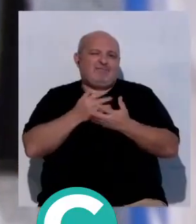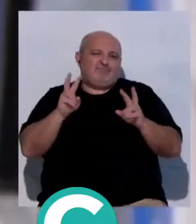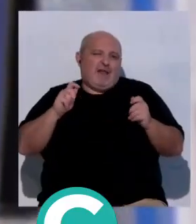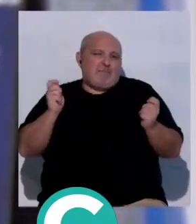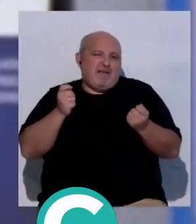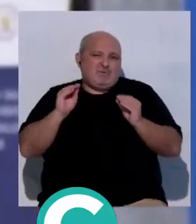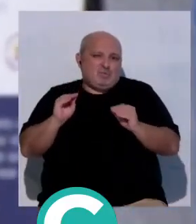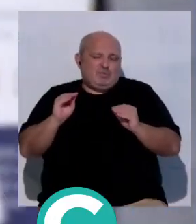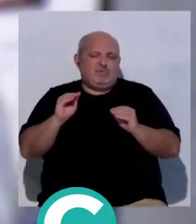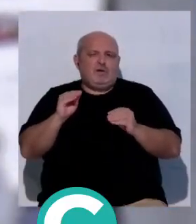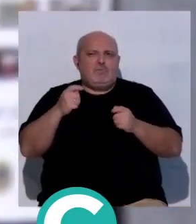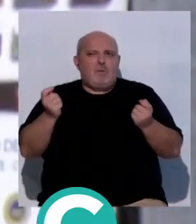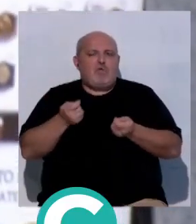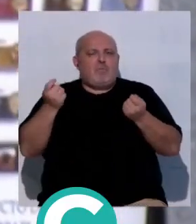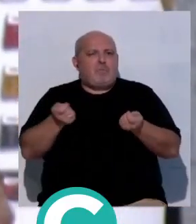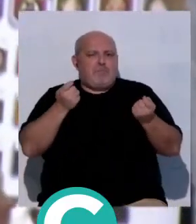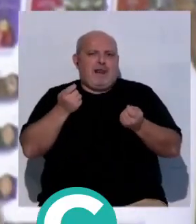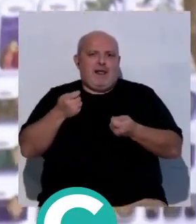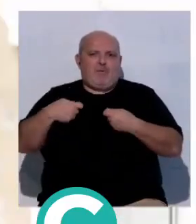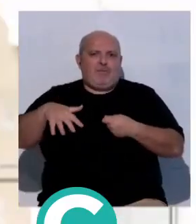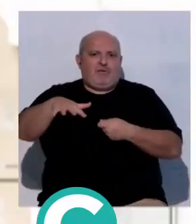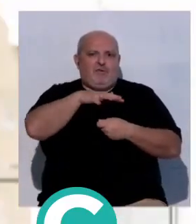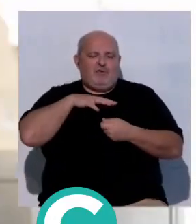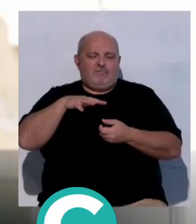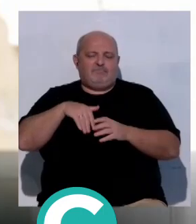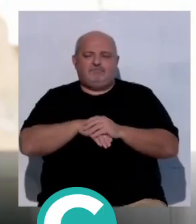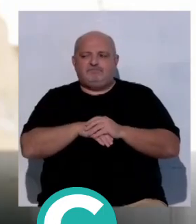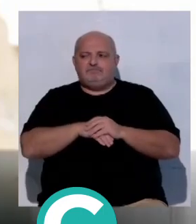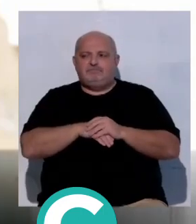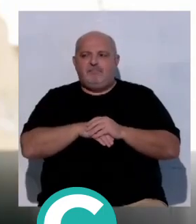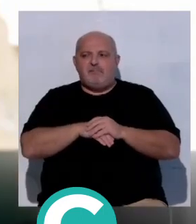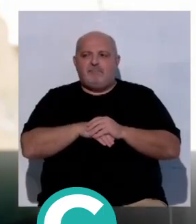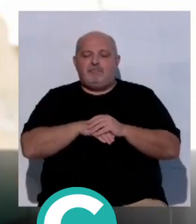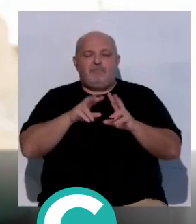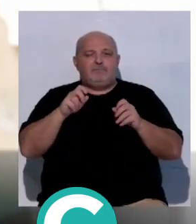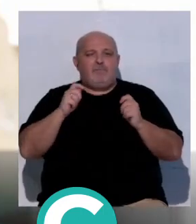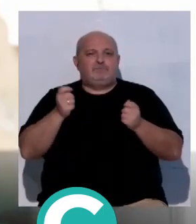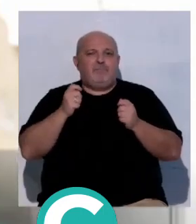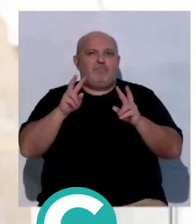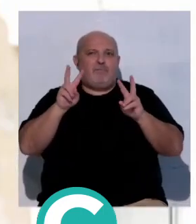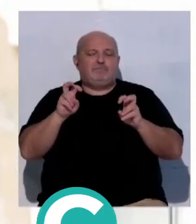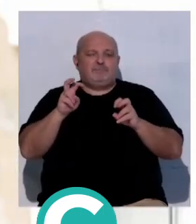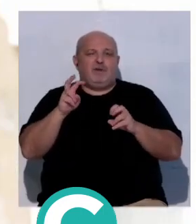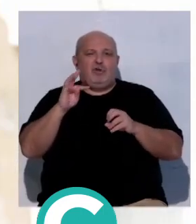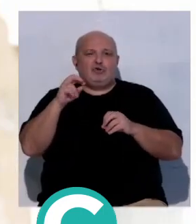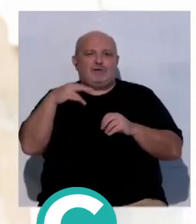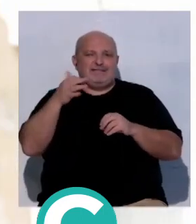campañas de promoción del comercio local eh esta esta campaña de los tótem donde todos los negocios